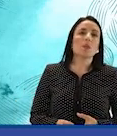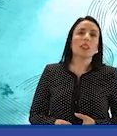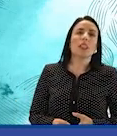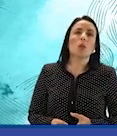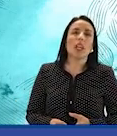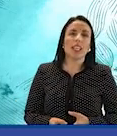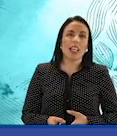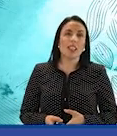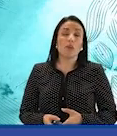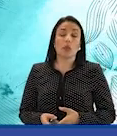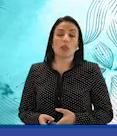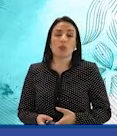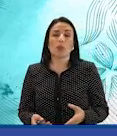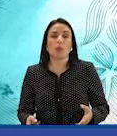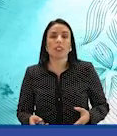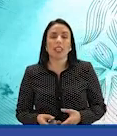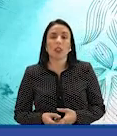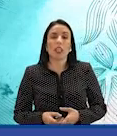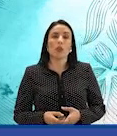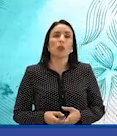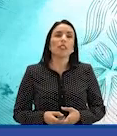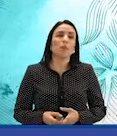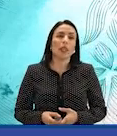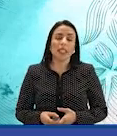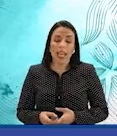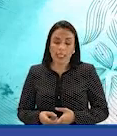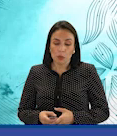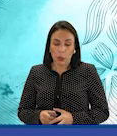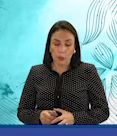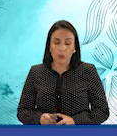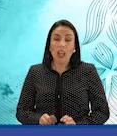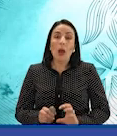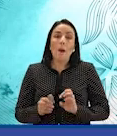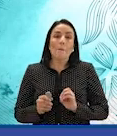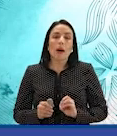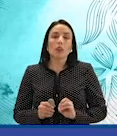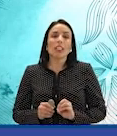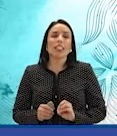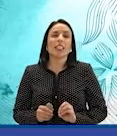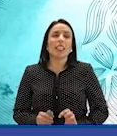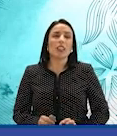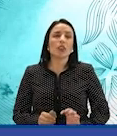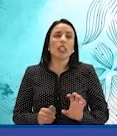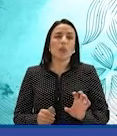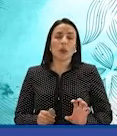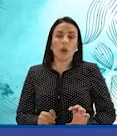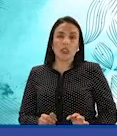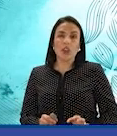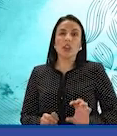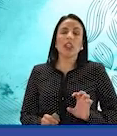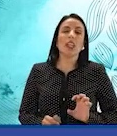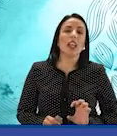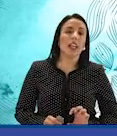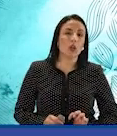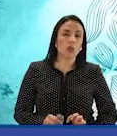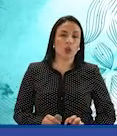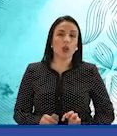particularidades del proceso presupuestario de las municipalidades? Bueno, vamos a detenernos en la aprobación y en la ejecución.